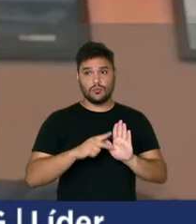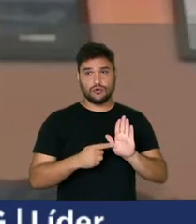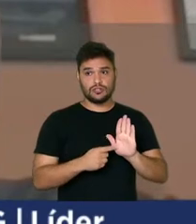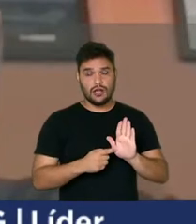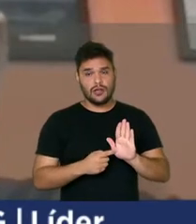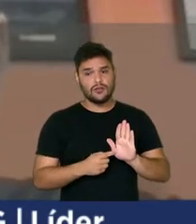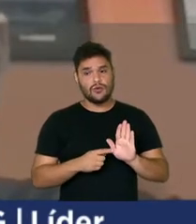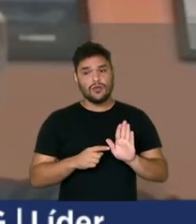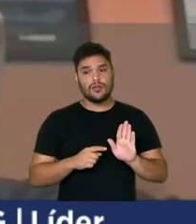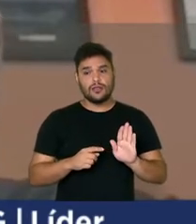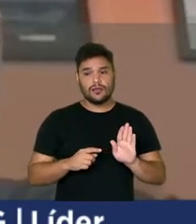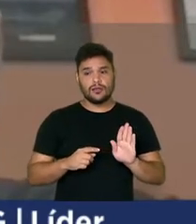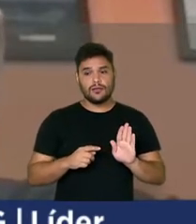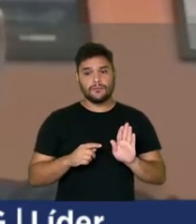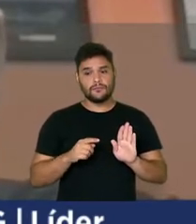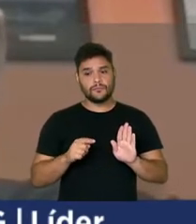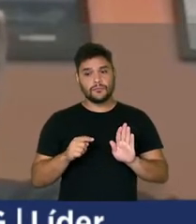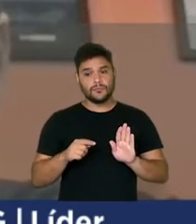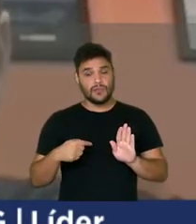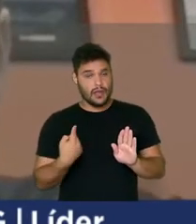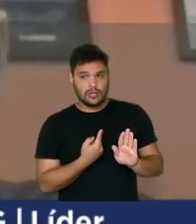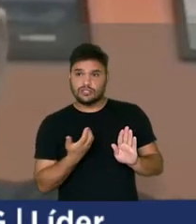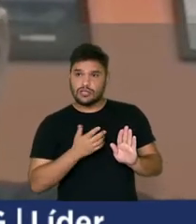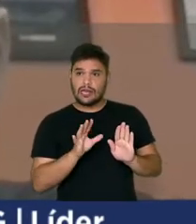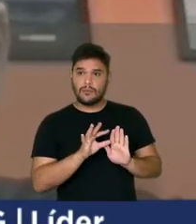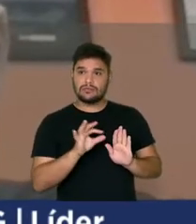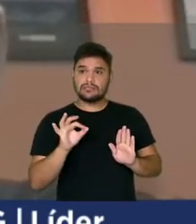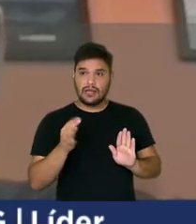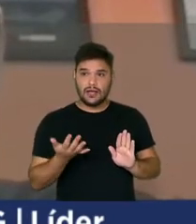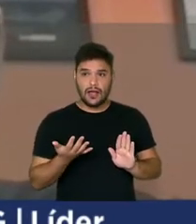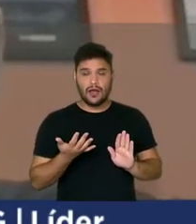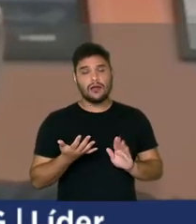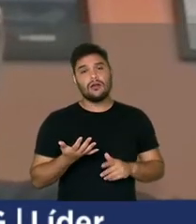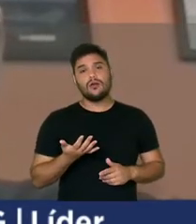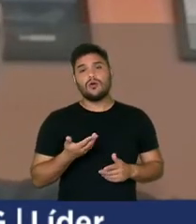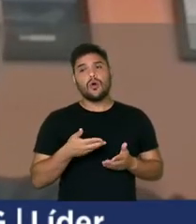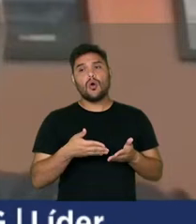ALTERA DE FORMA PERMANENTE, O ARTIGO 31 DO PROJETO DE LEI O